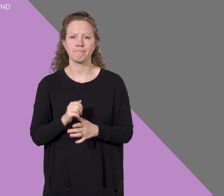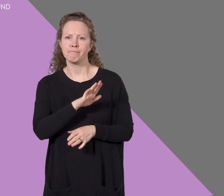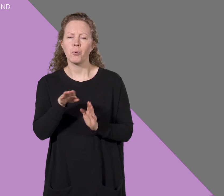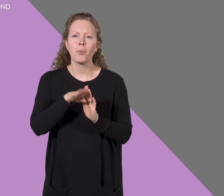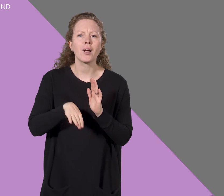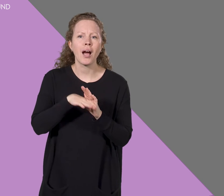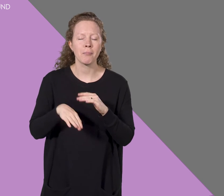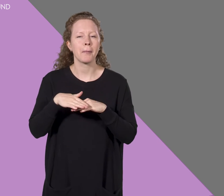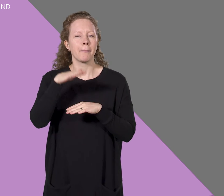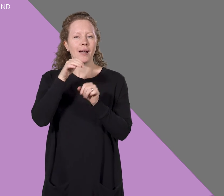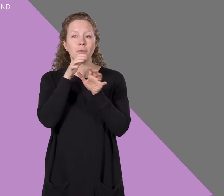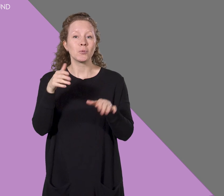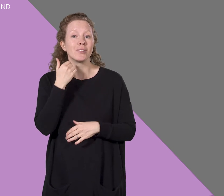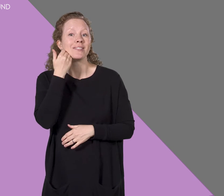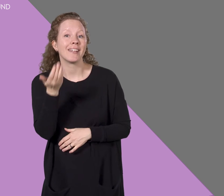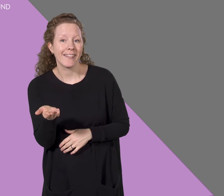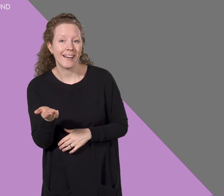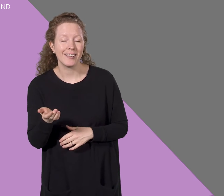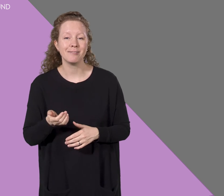Mera information om programmet kommer senare.